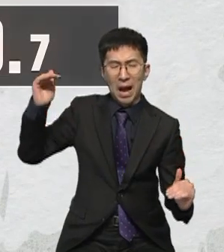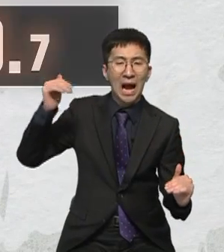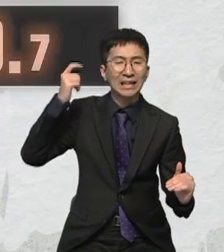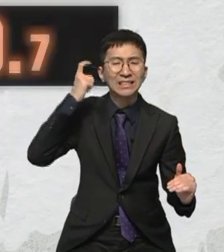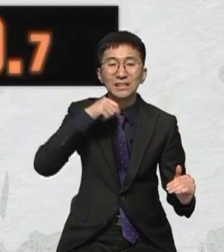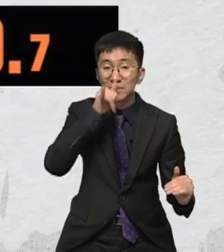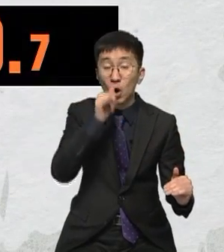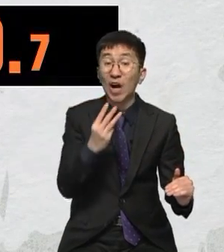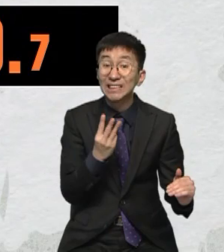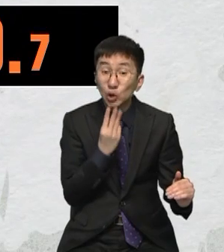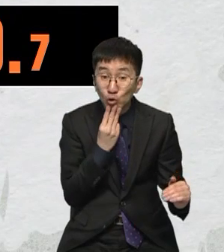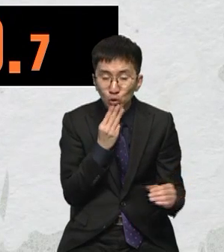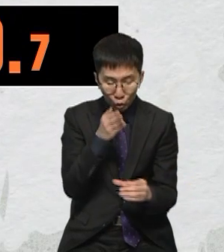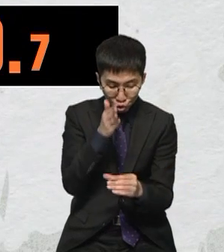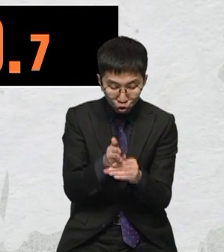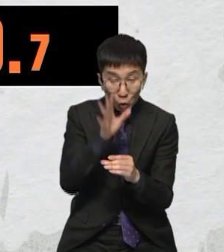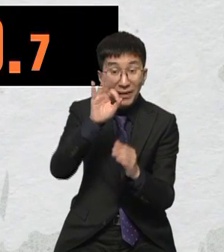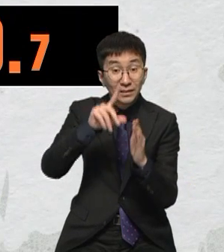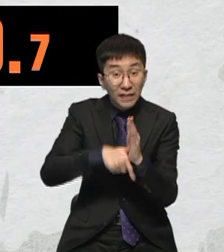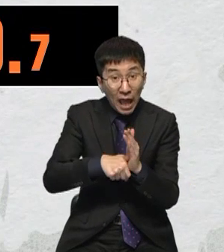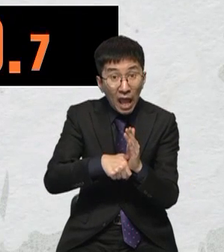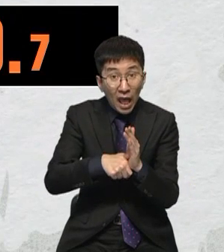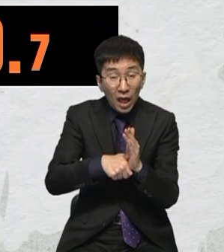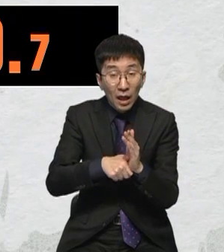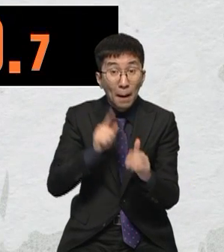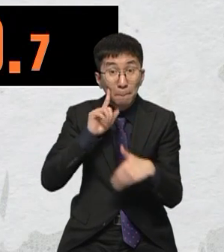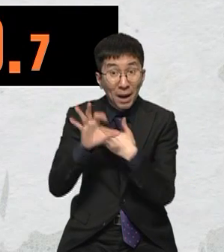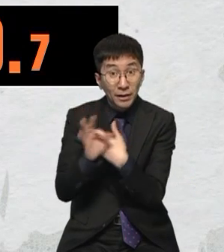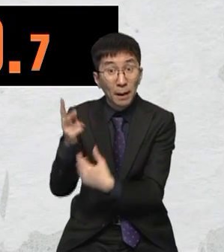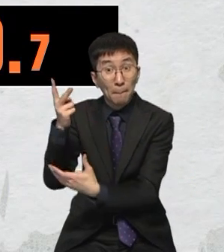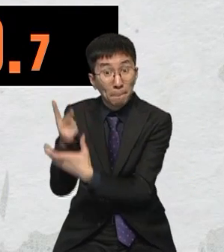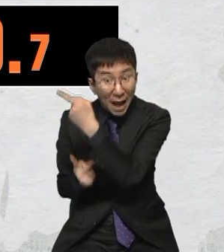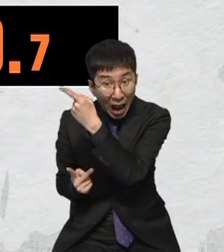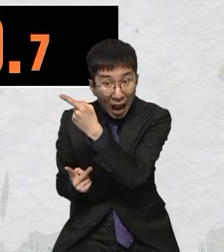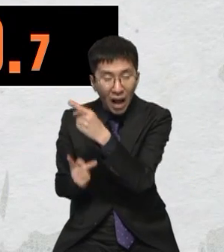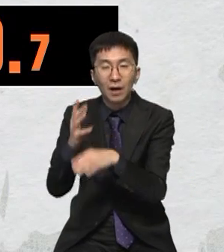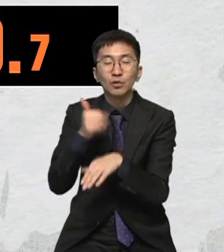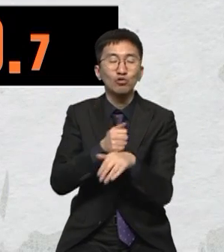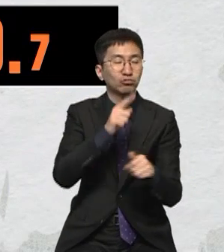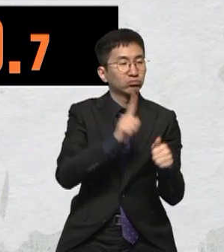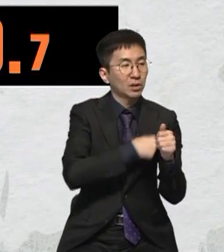서울과 중도층에서 가상 단일화 후보에 대한 지지가 이 후보보다 상대적으로 높은